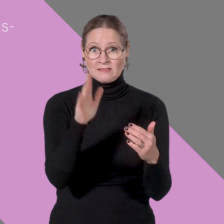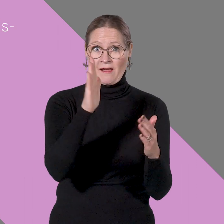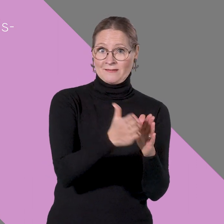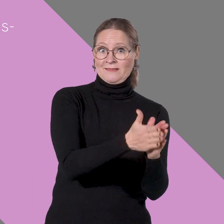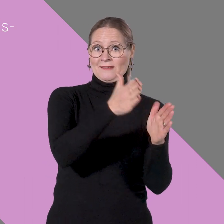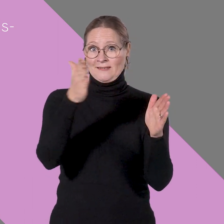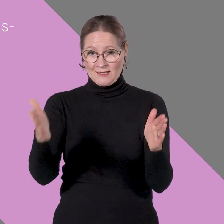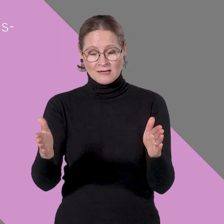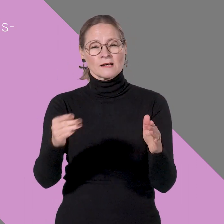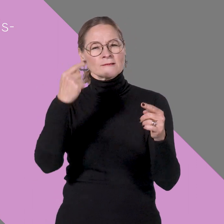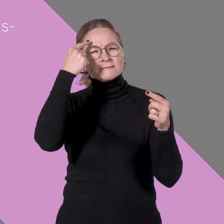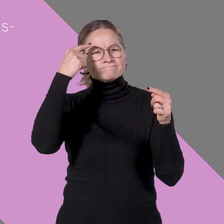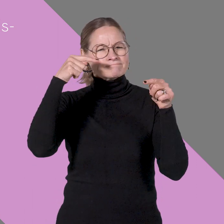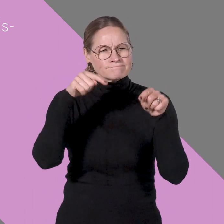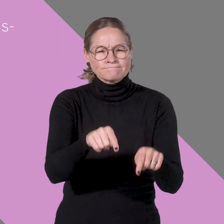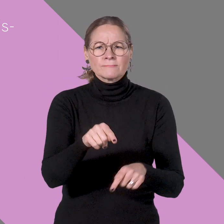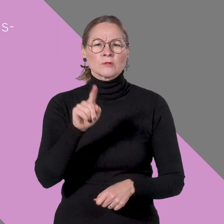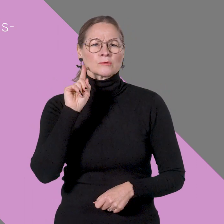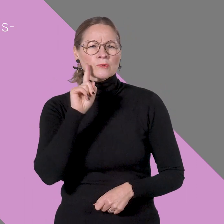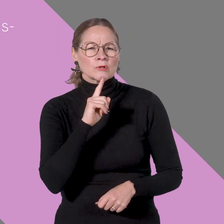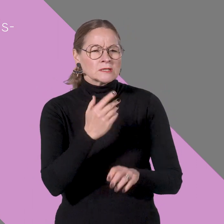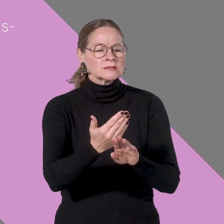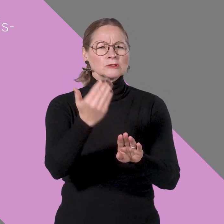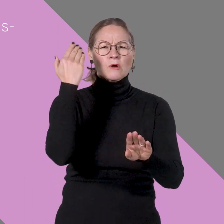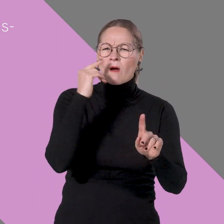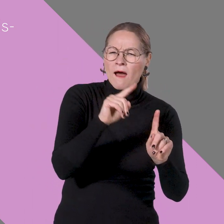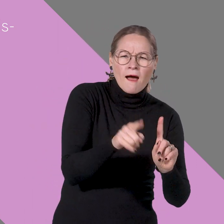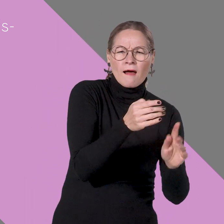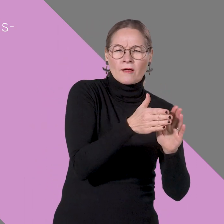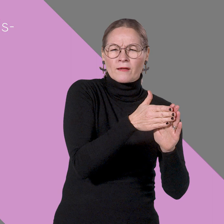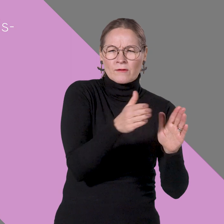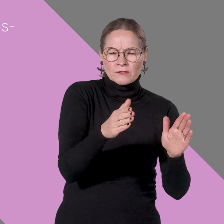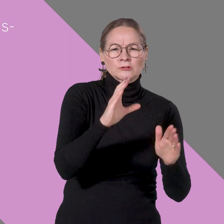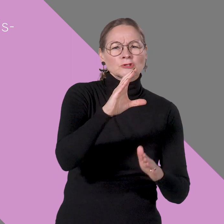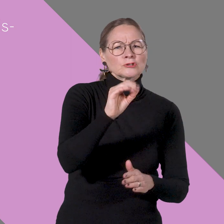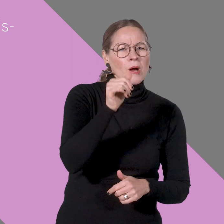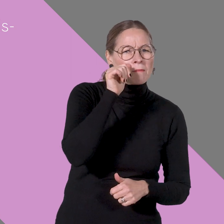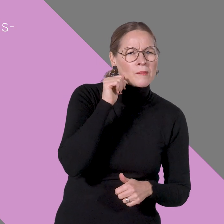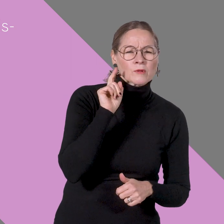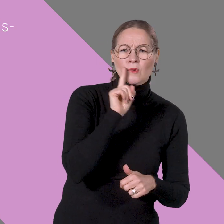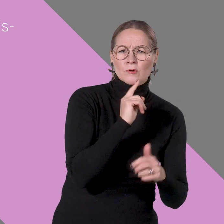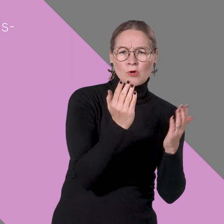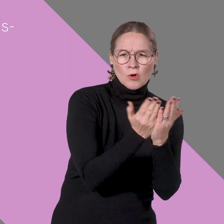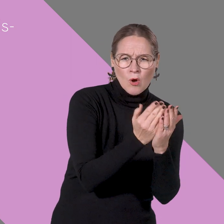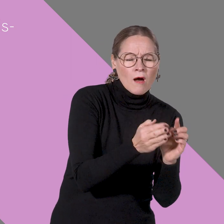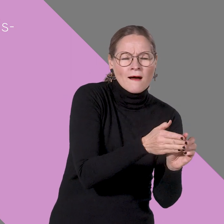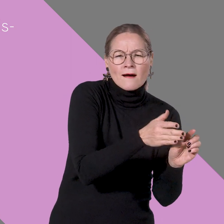ja sen aikana keskitytään kuurojen historian alkuhetkiin - aina Carl Oscar Malmin kuurojenkoulusta -